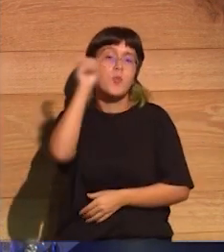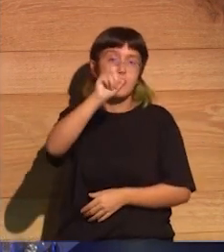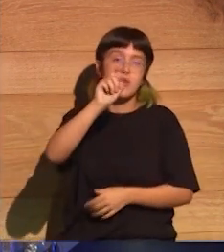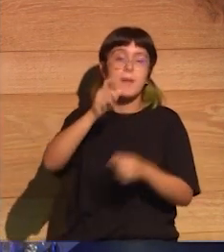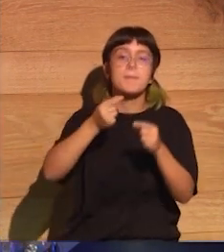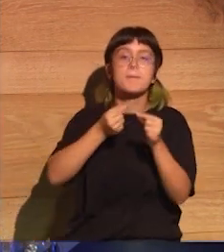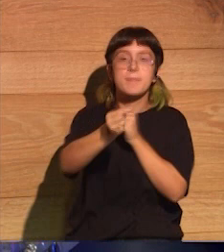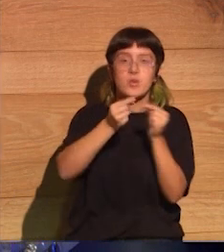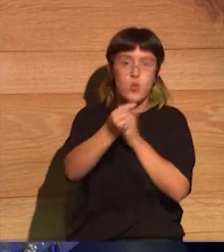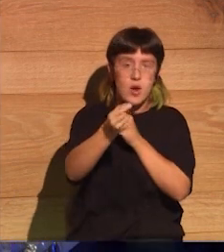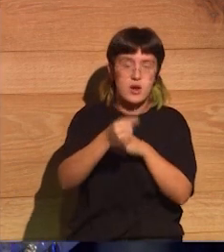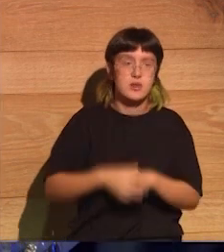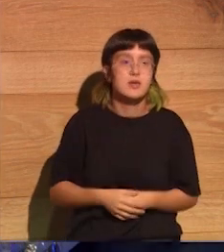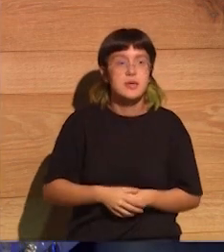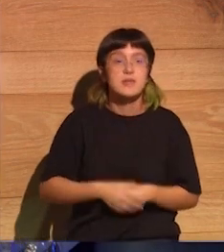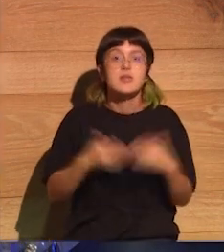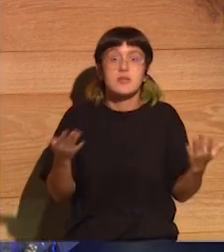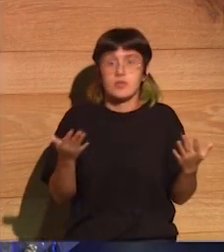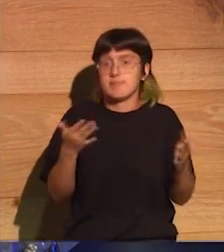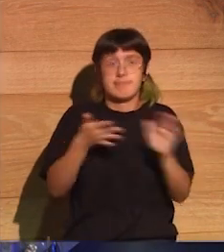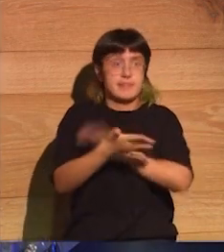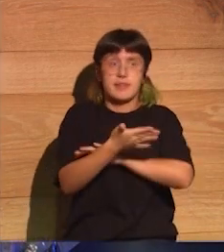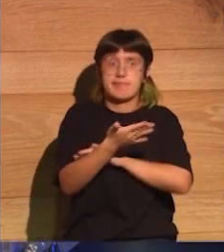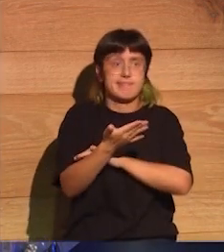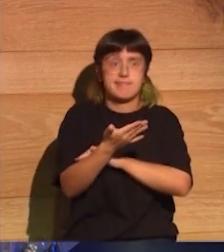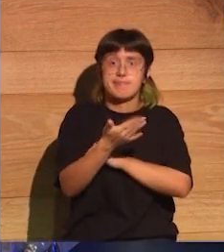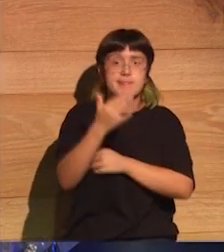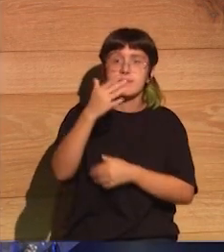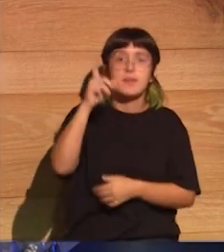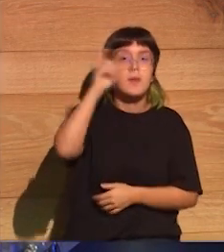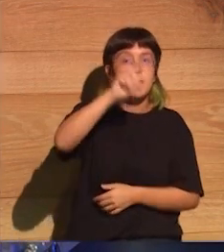que el papel del profesor cambie y se transforme radicalmente.